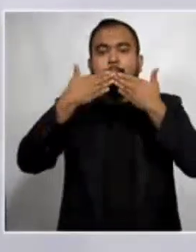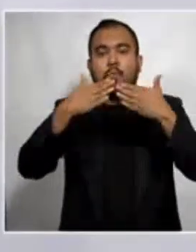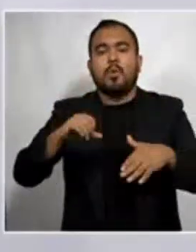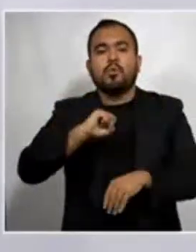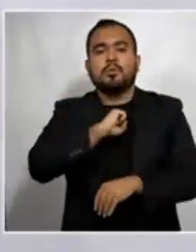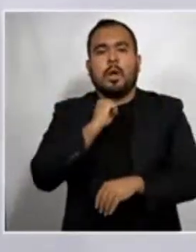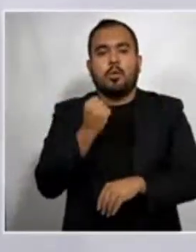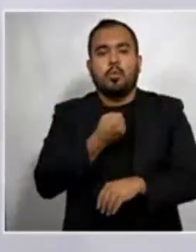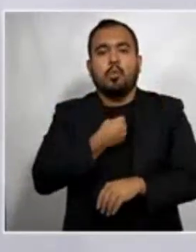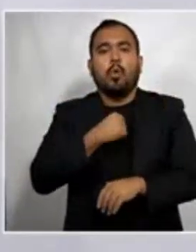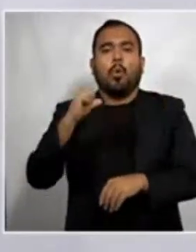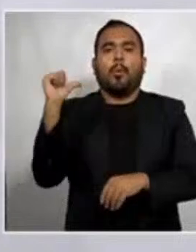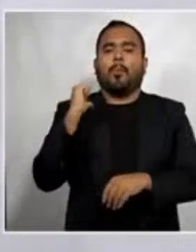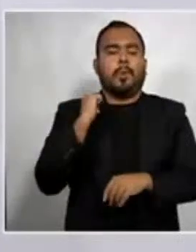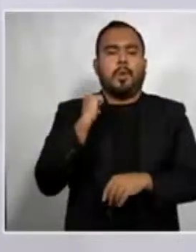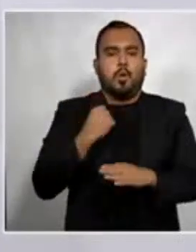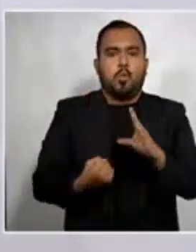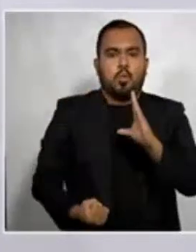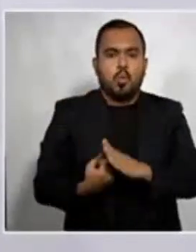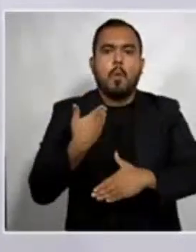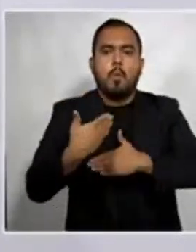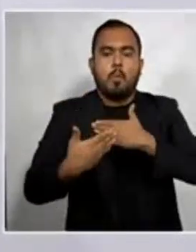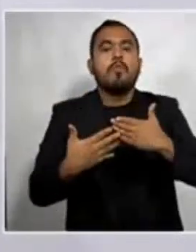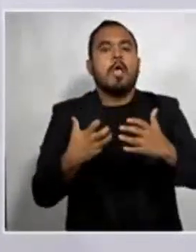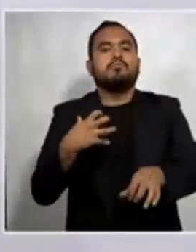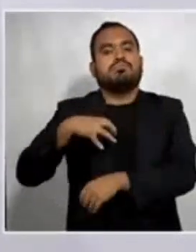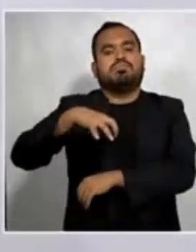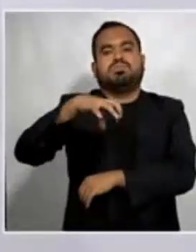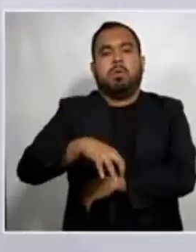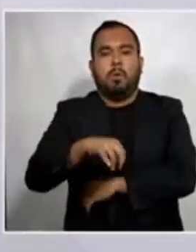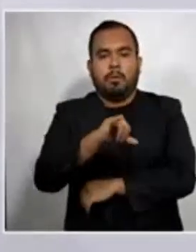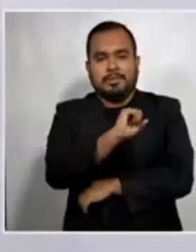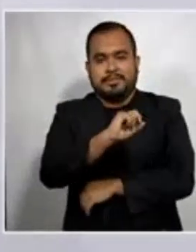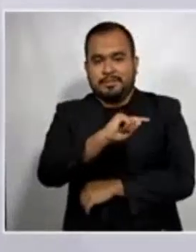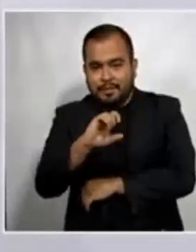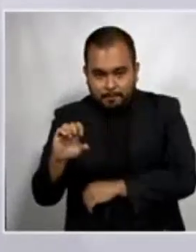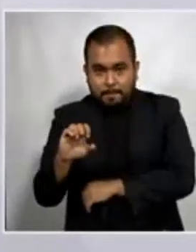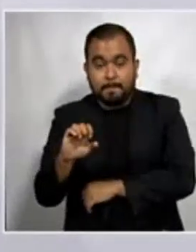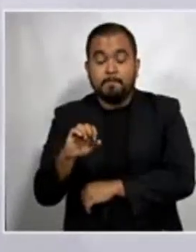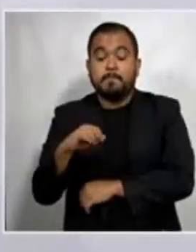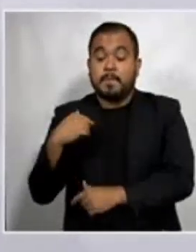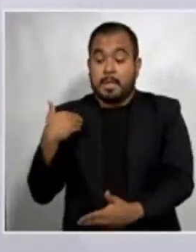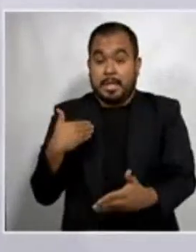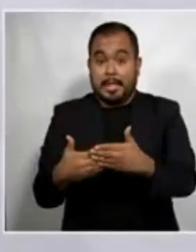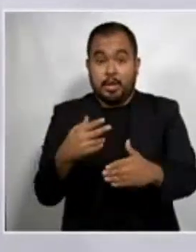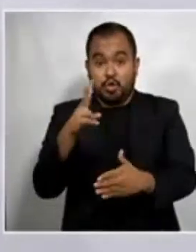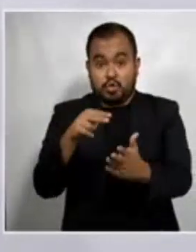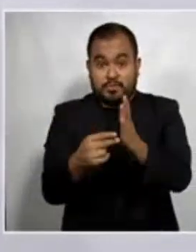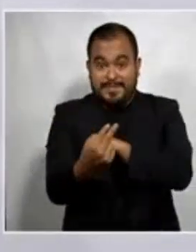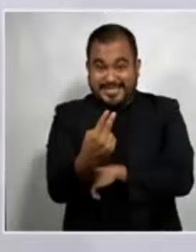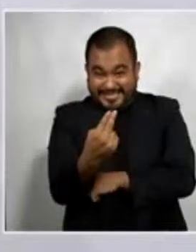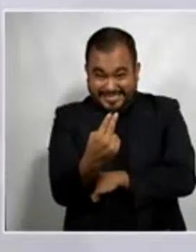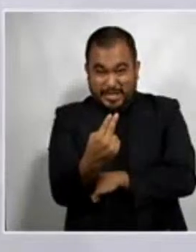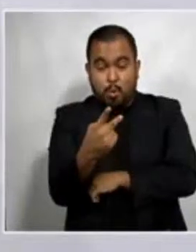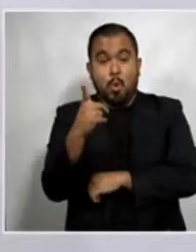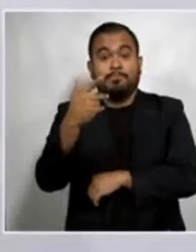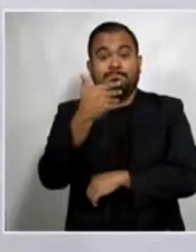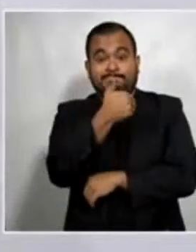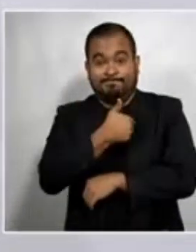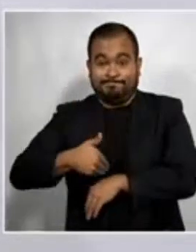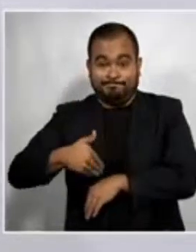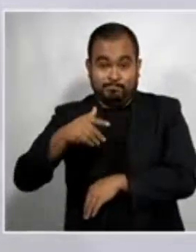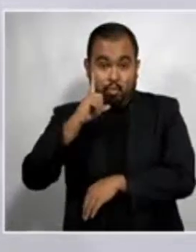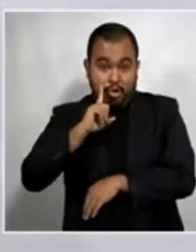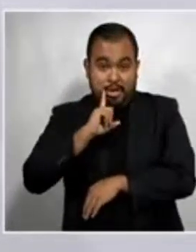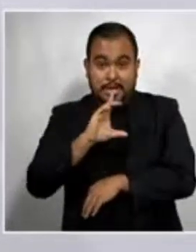Nada más al finalizar este año 2025, la presidenta Claudia Shinbow habrá